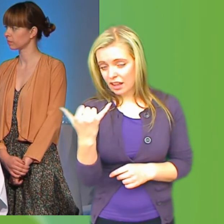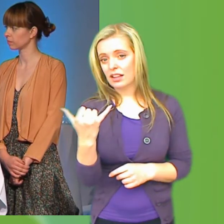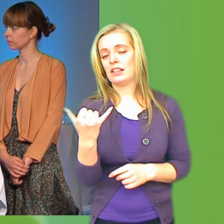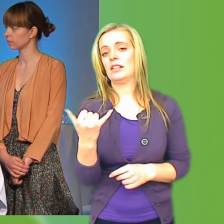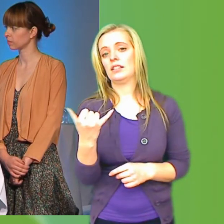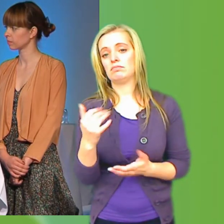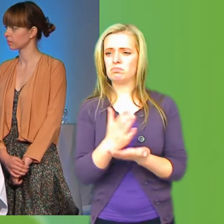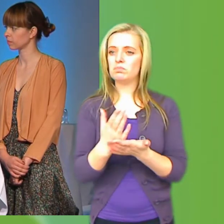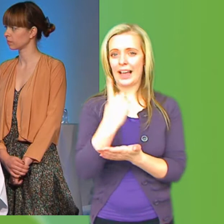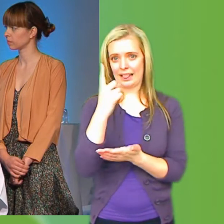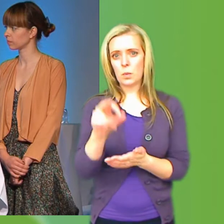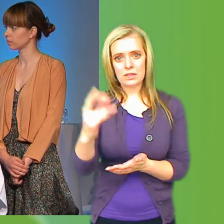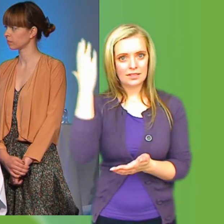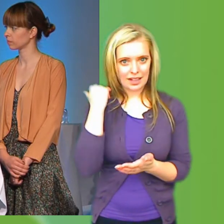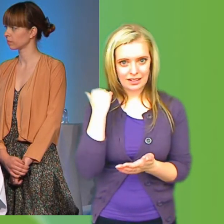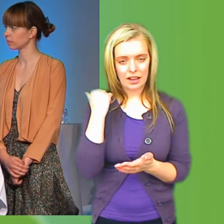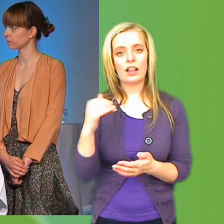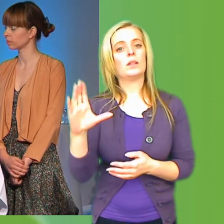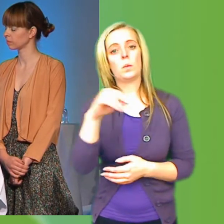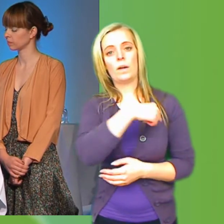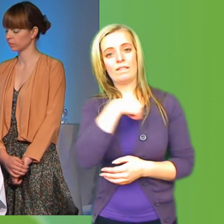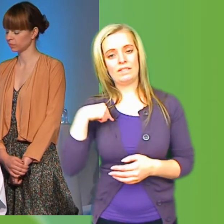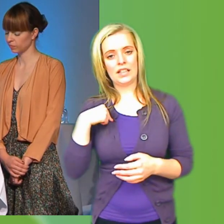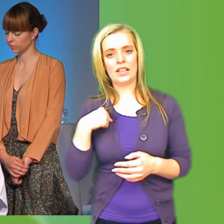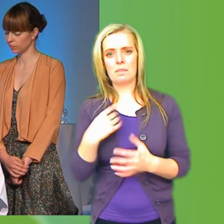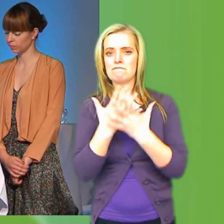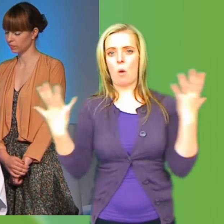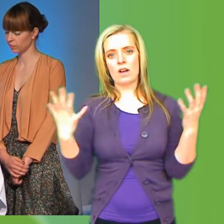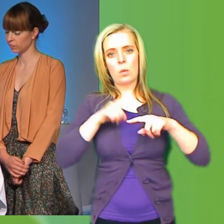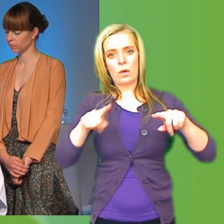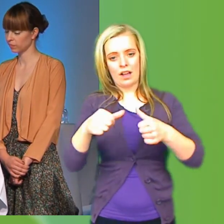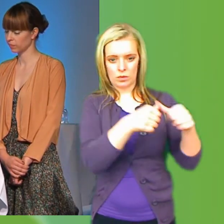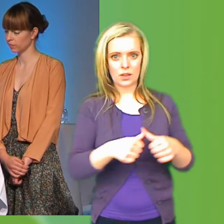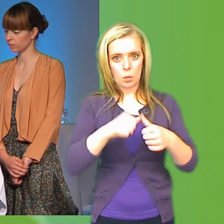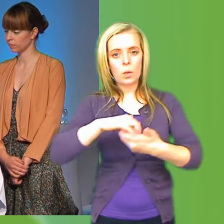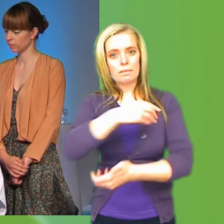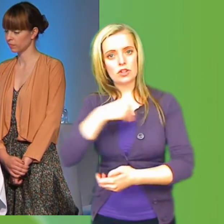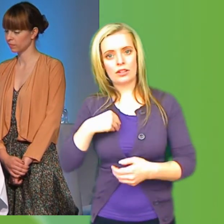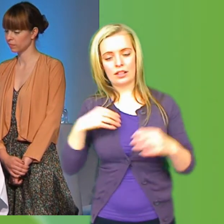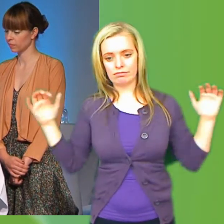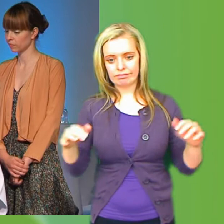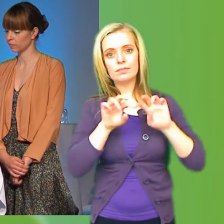var vi flera myndigheter och orgànisationer som satt och diskuterade